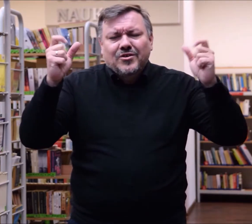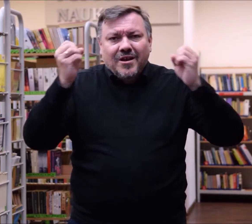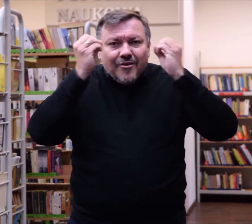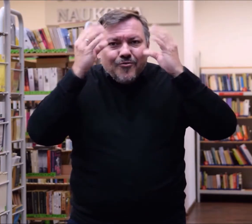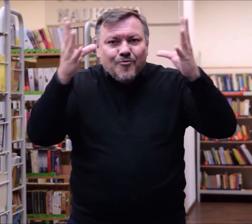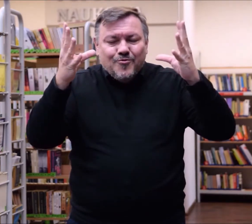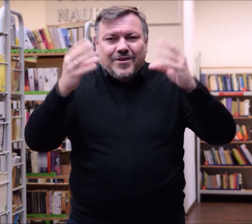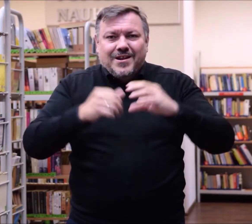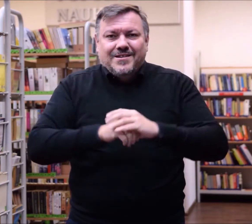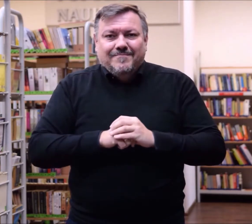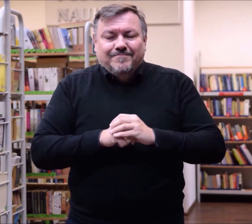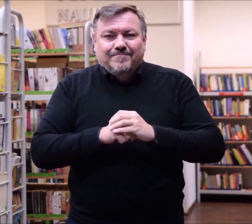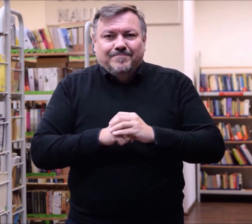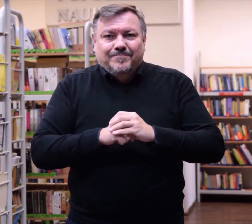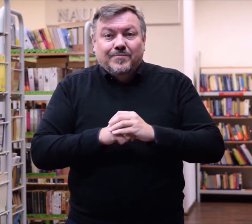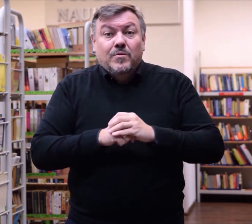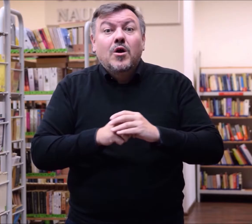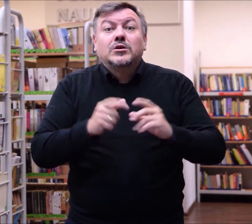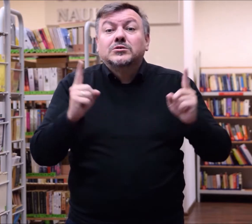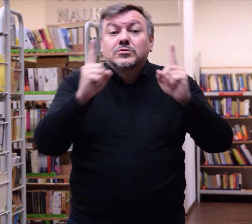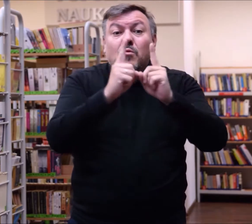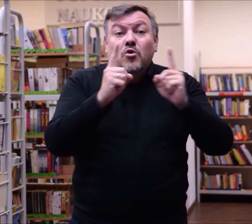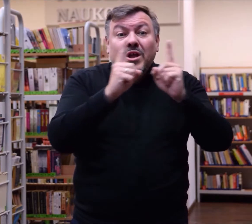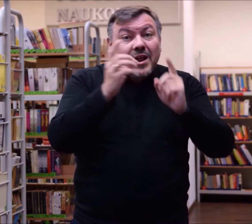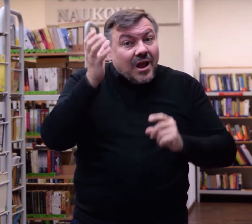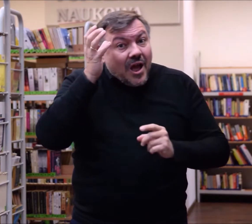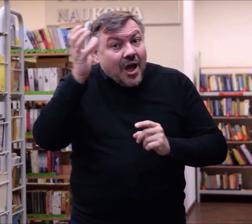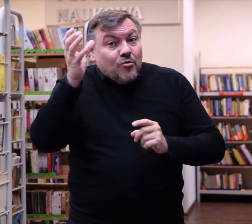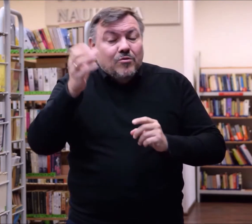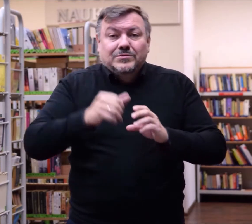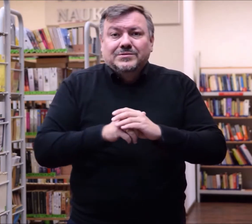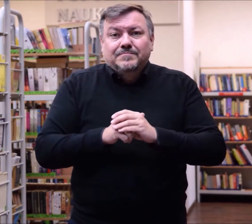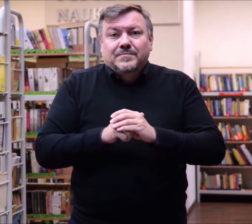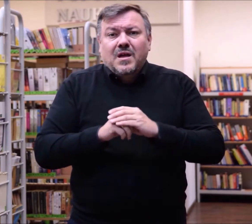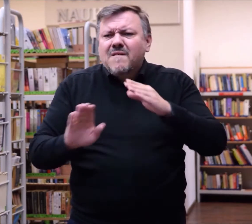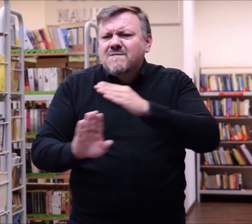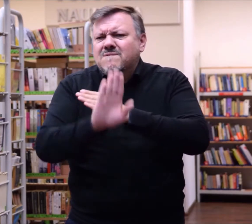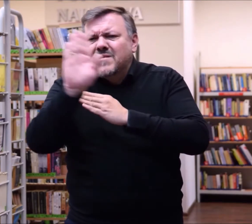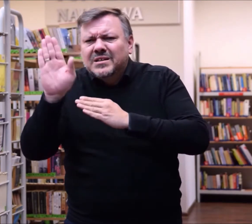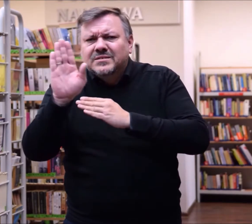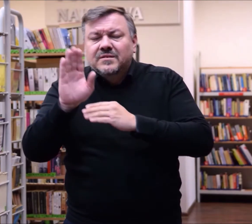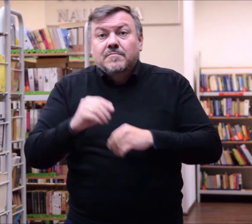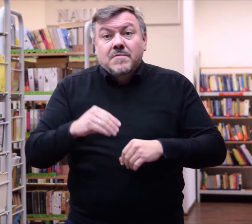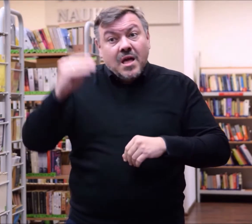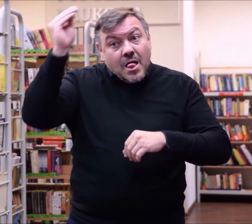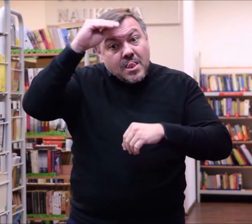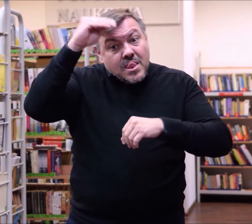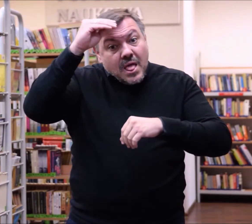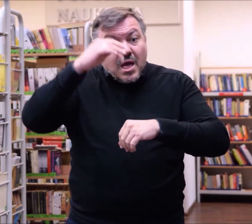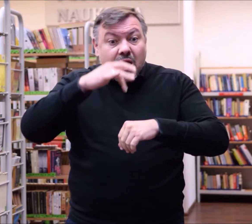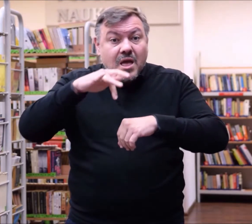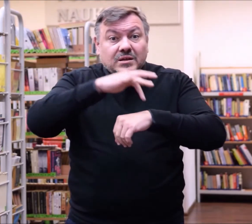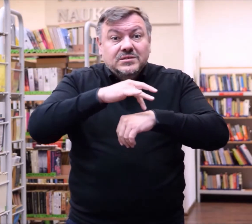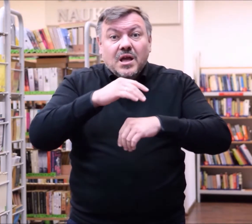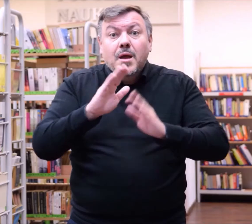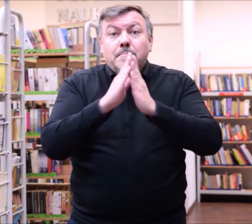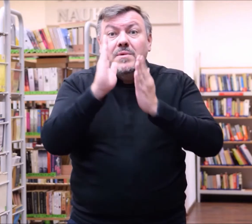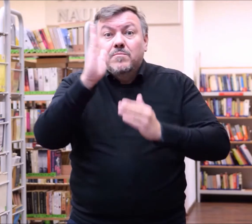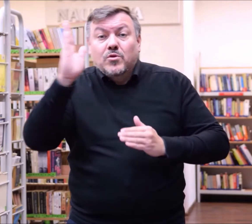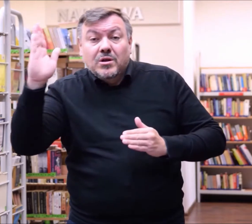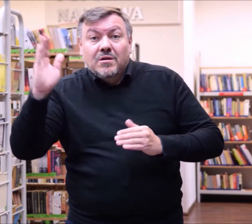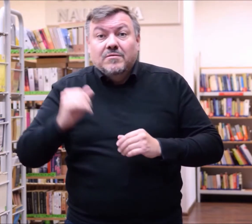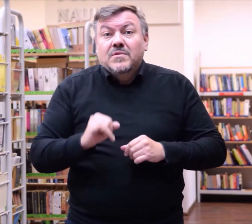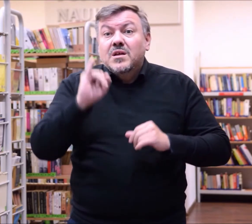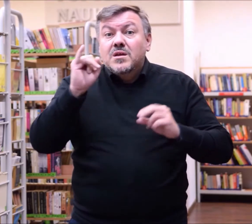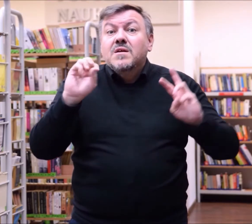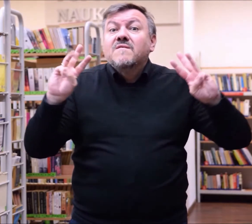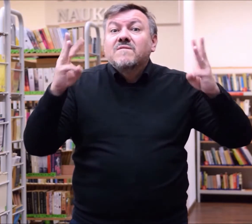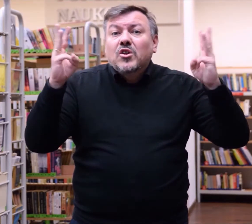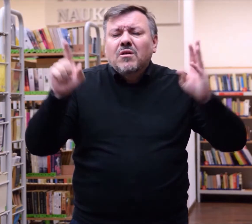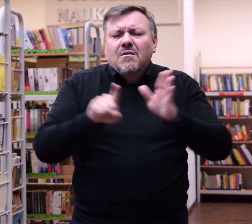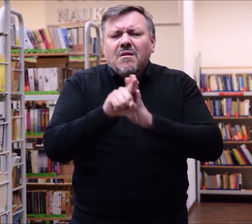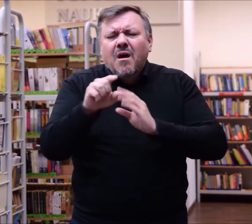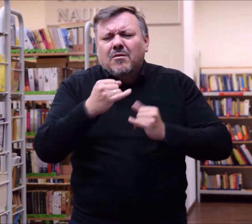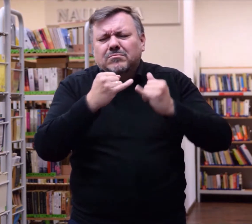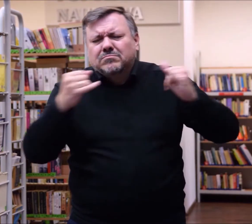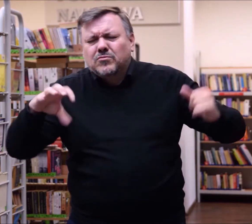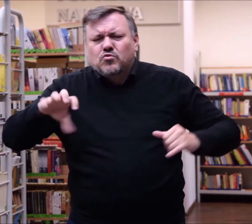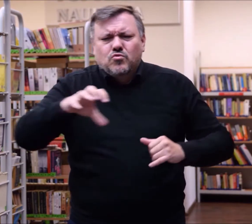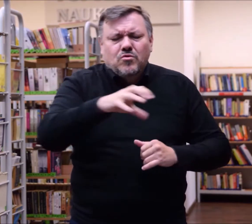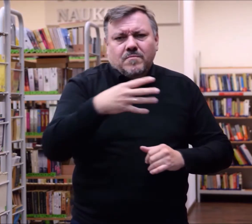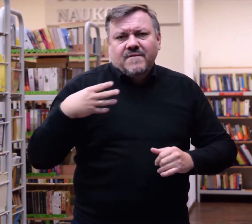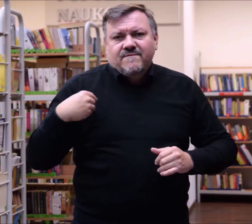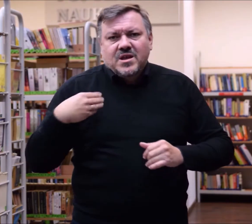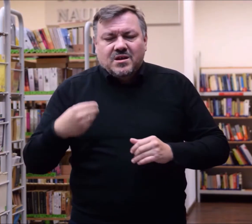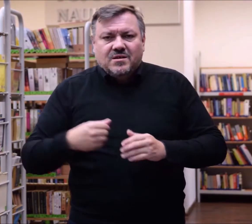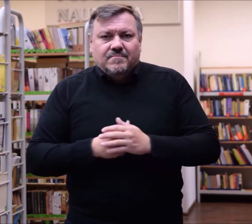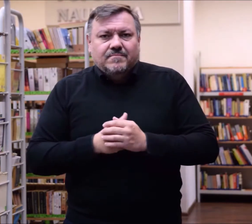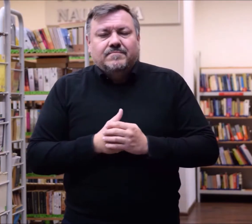wystawy, lekcje biblioteczne i warsztaty dla różnych grup wiekowych.